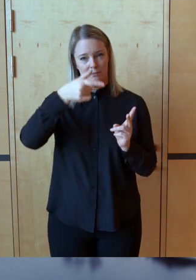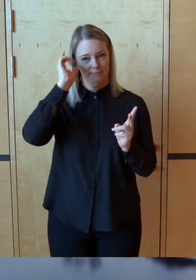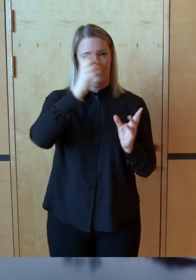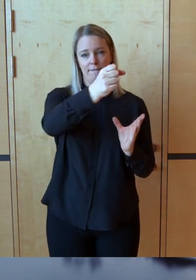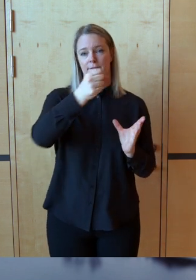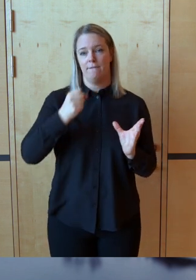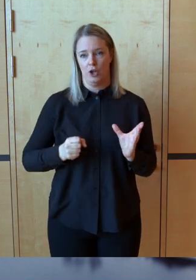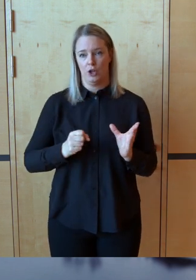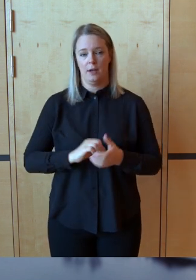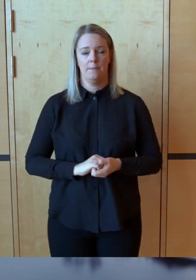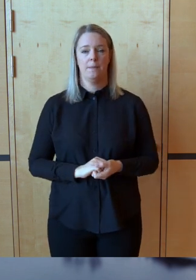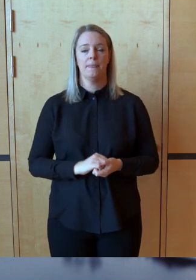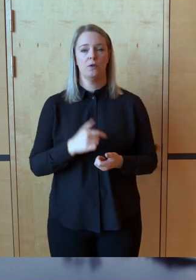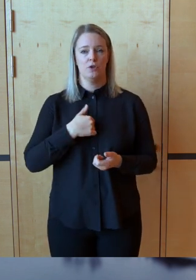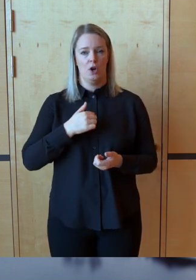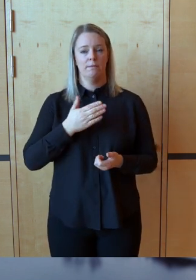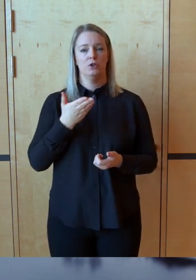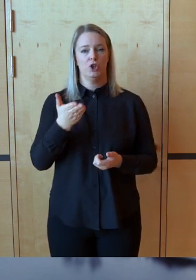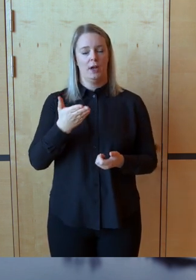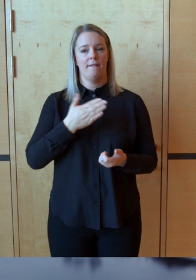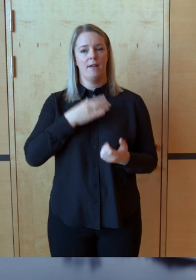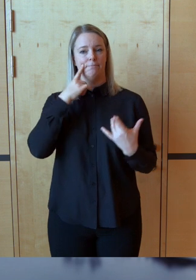Så jag älskar bifall på KS förslag